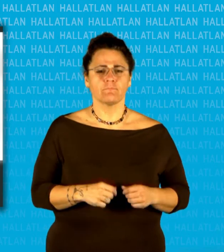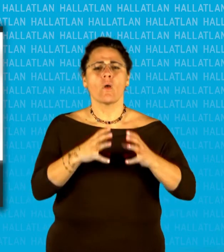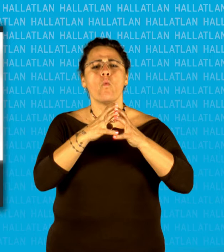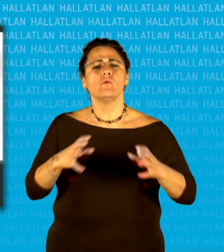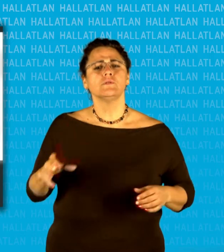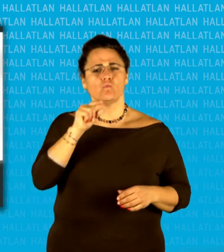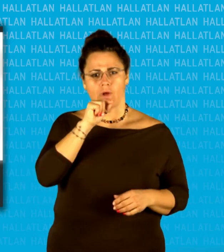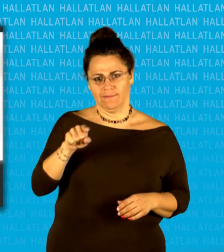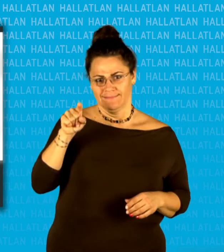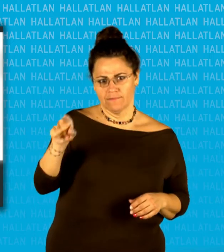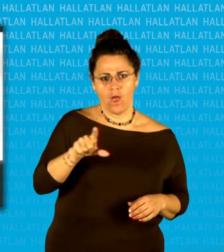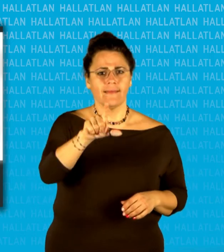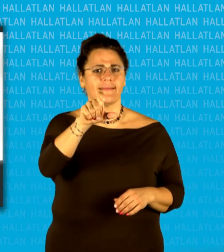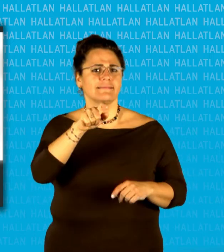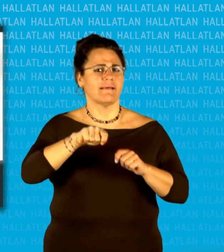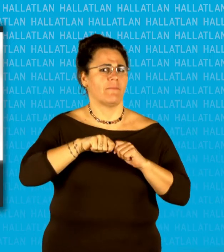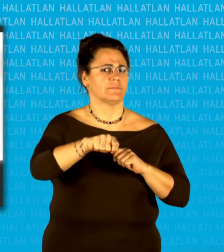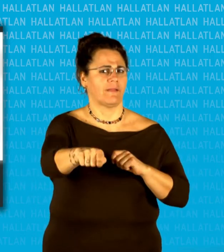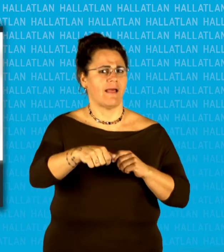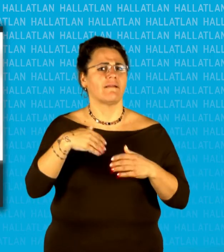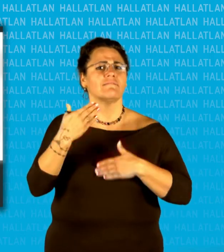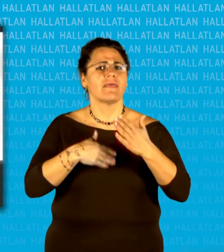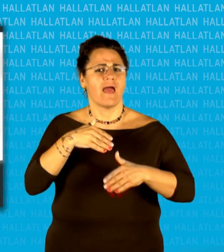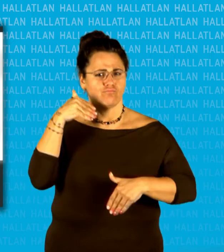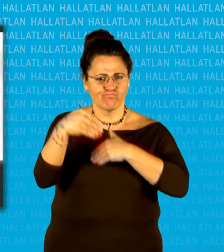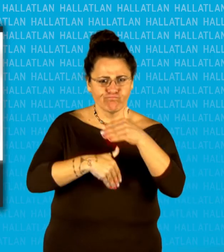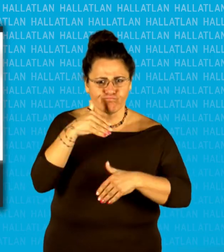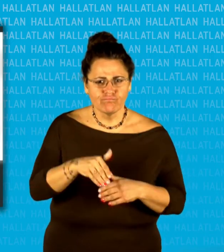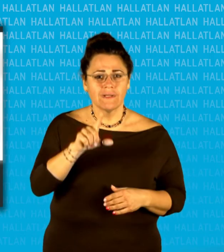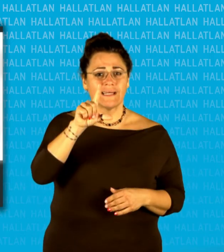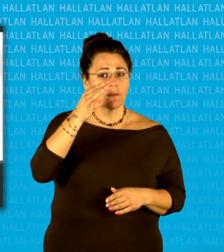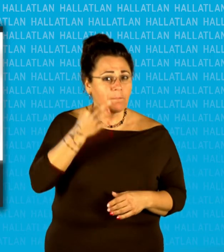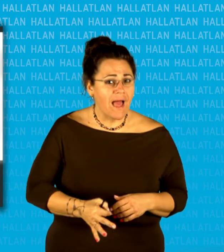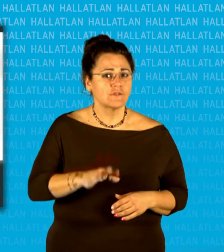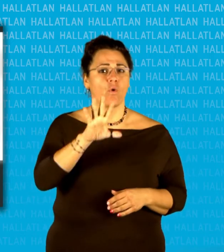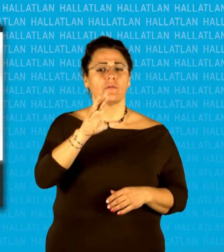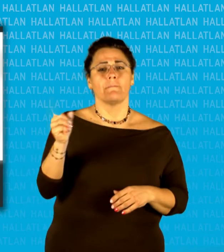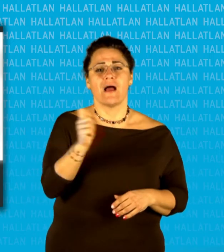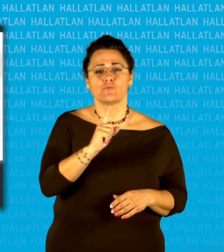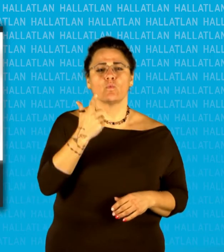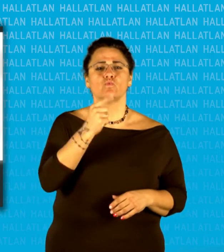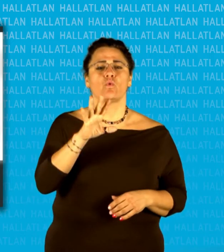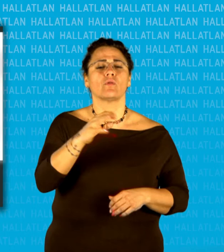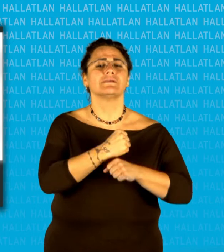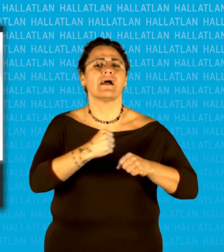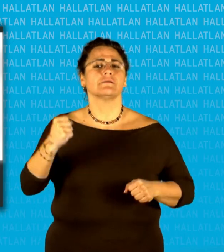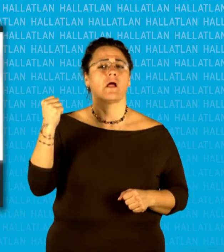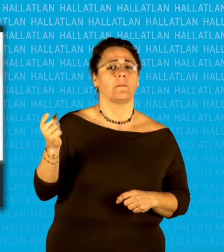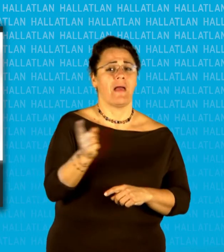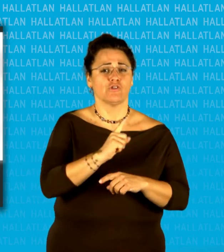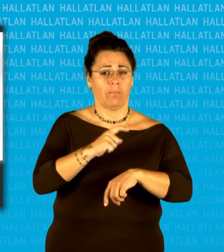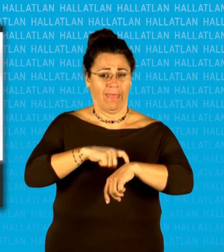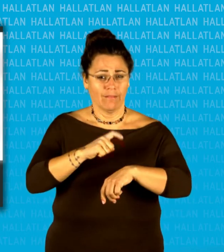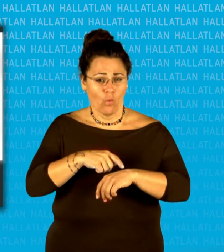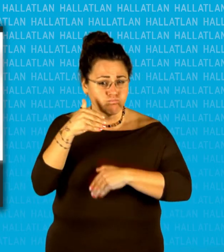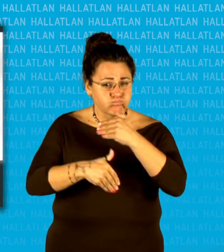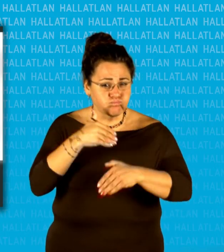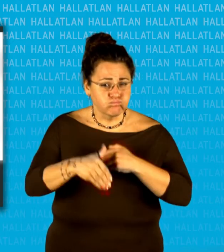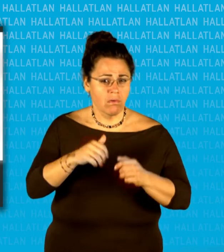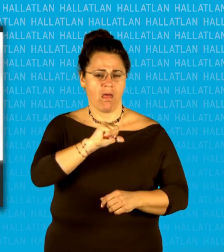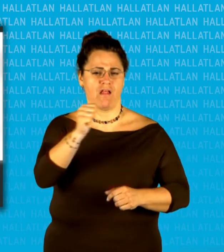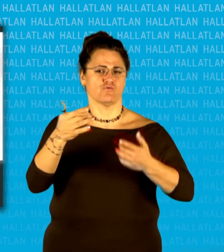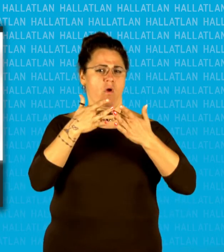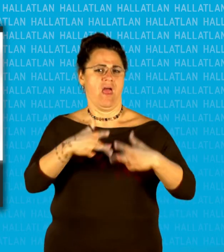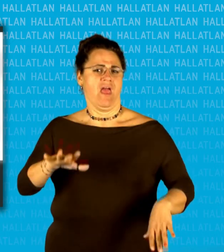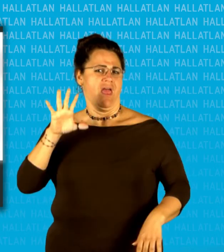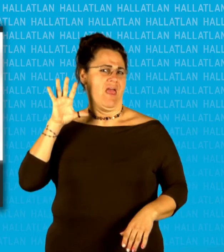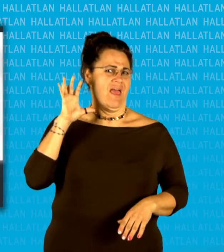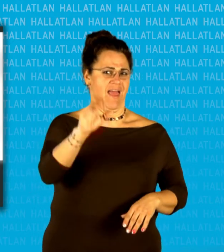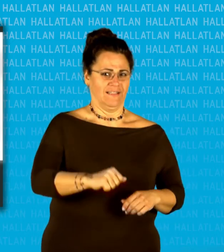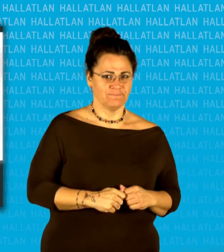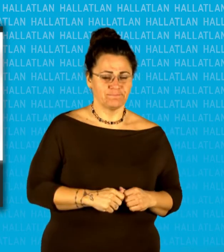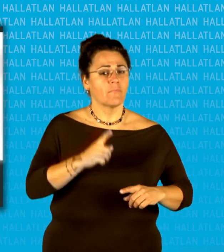Hosszú 200 méter vegyesen 2:05.25 perces idővel győzött,